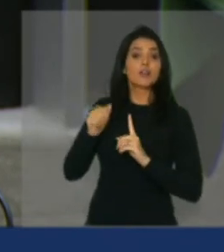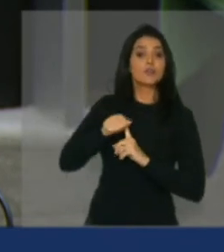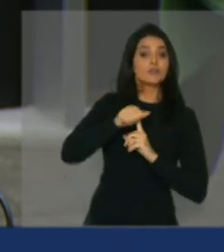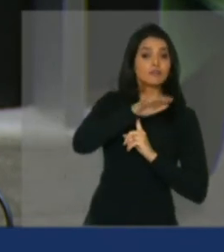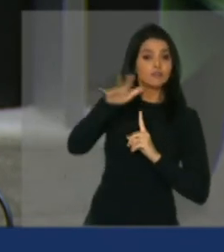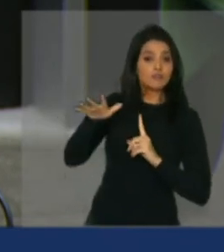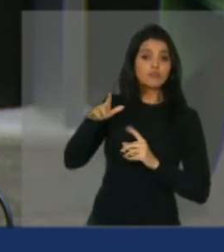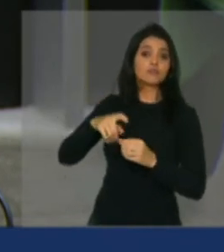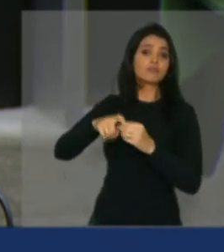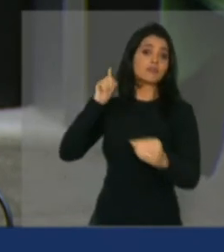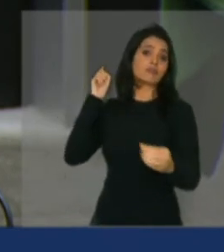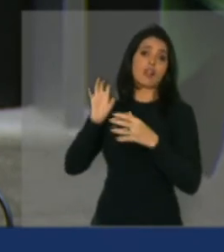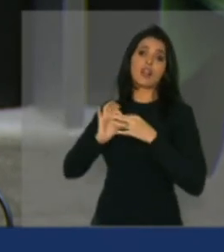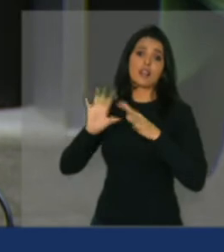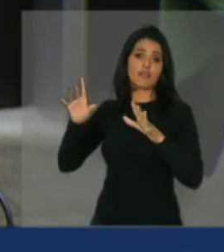VAI IMPACTAR O ORÇAMENTO. E ELE SÓ CUIDA DO MERCADO